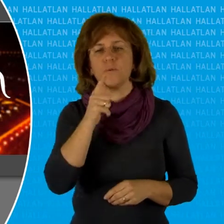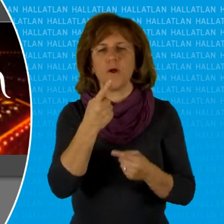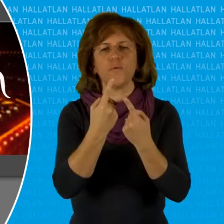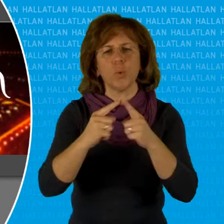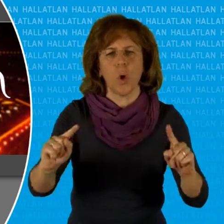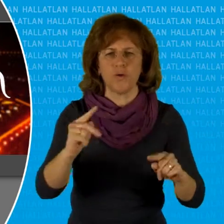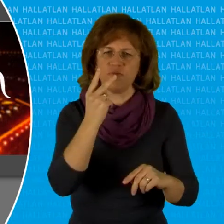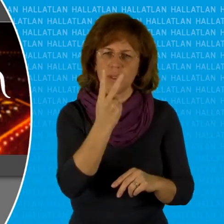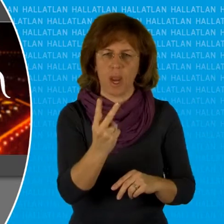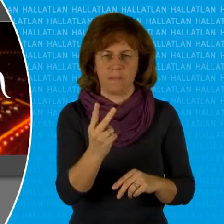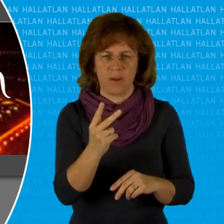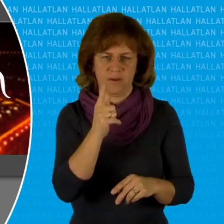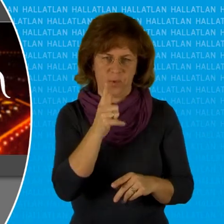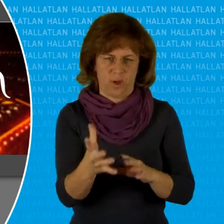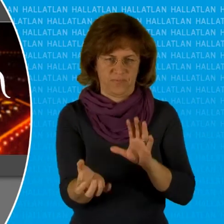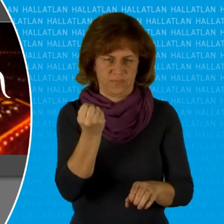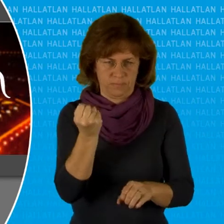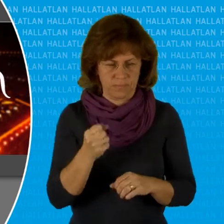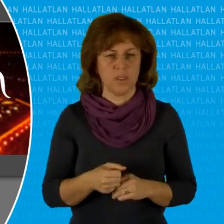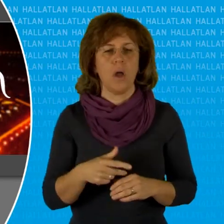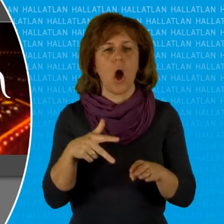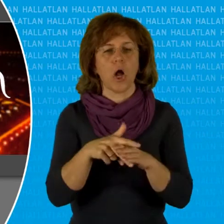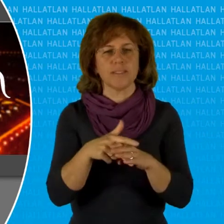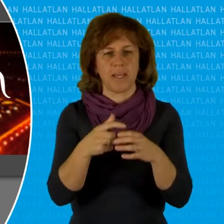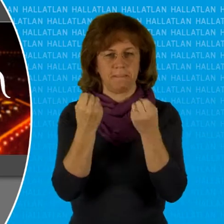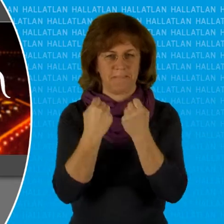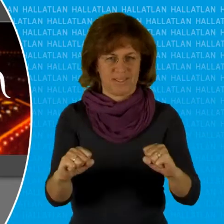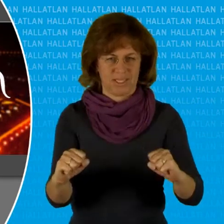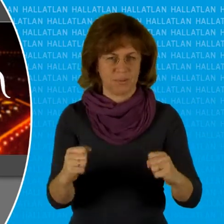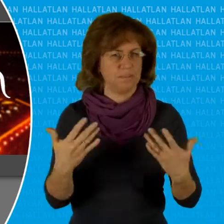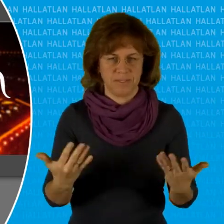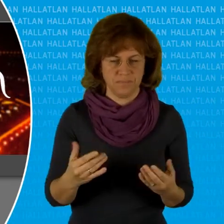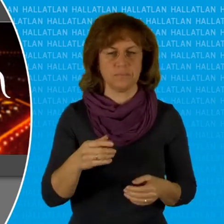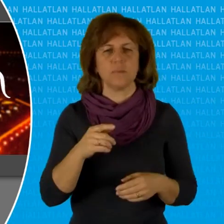Külön figyelmet fordítanak az akadálymentesítésre,